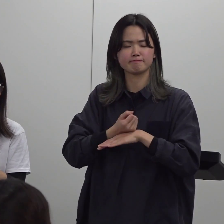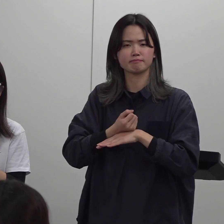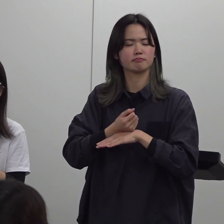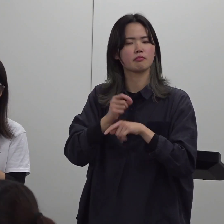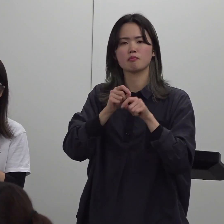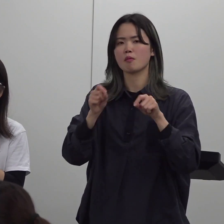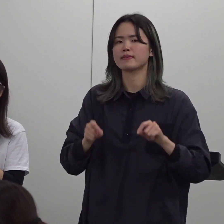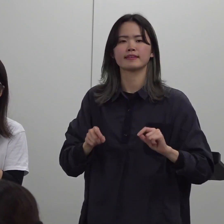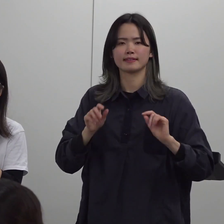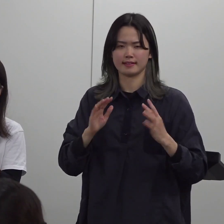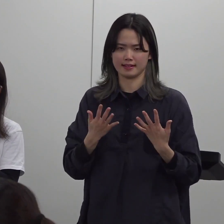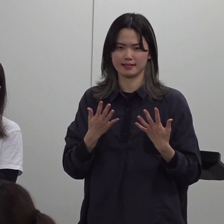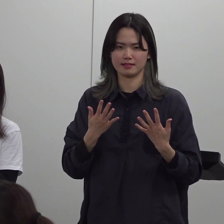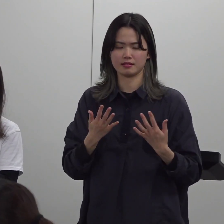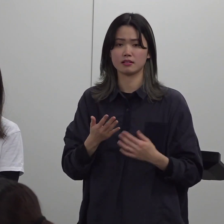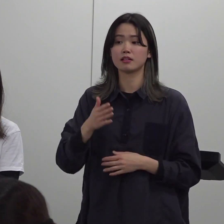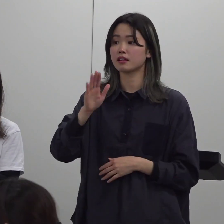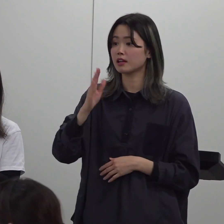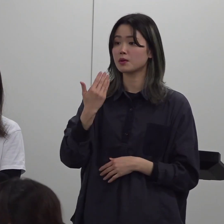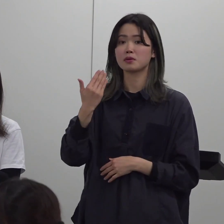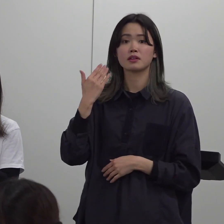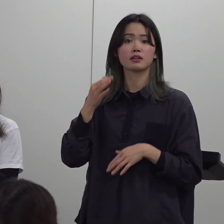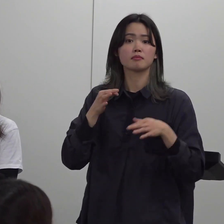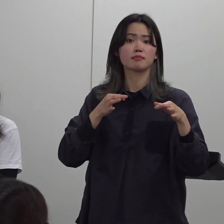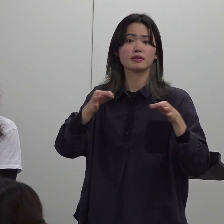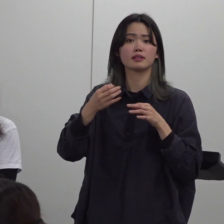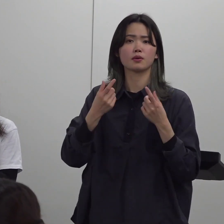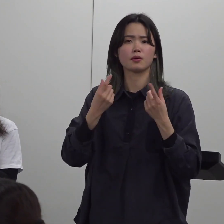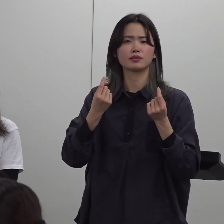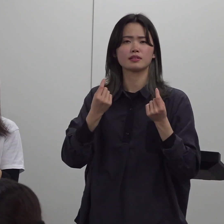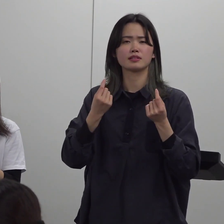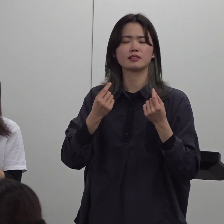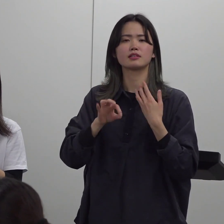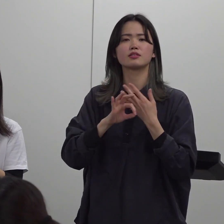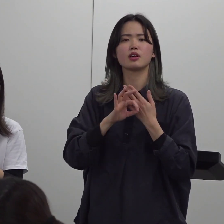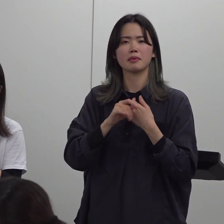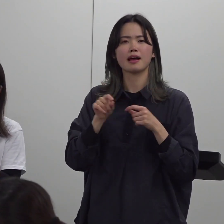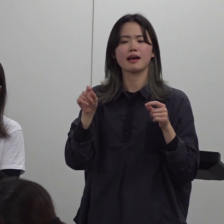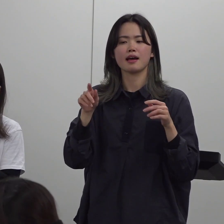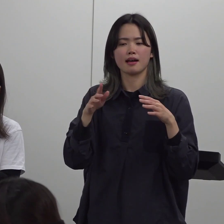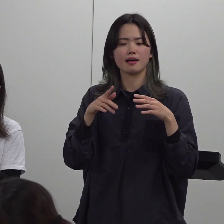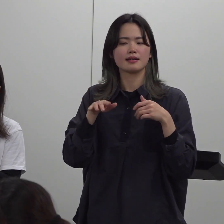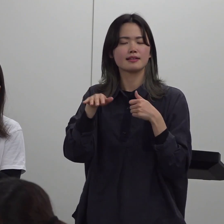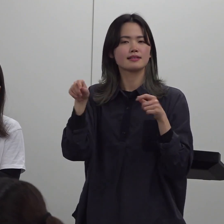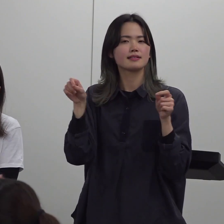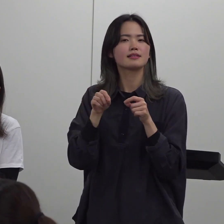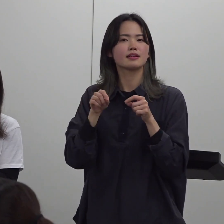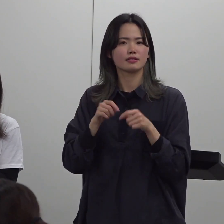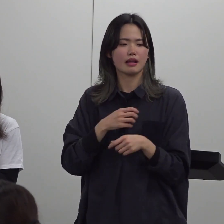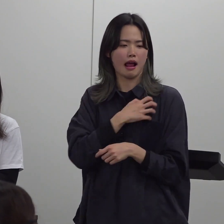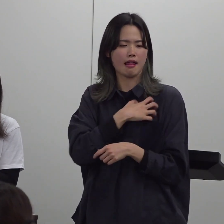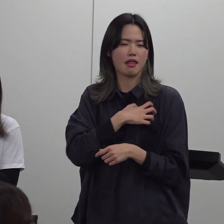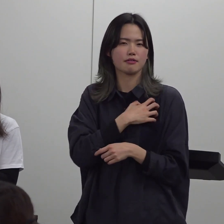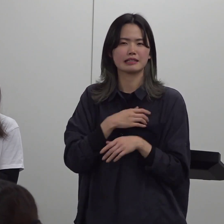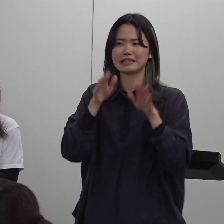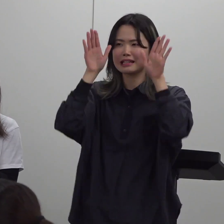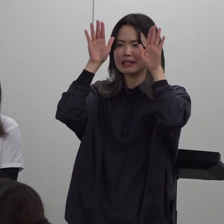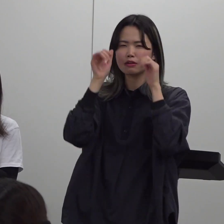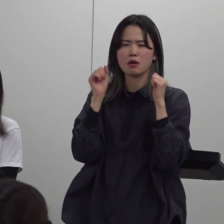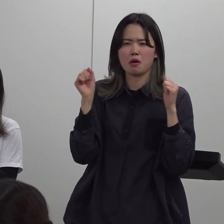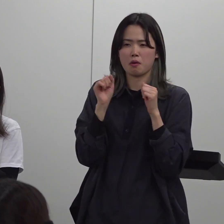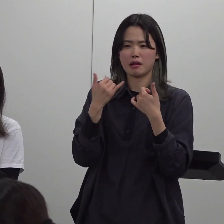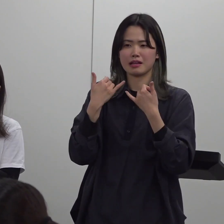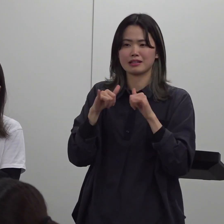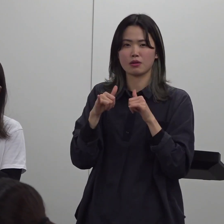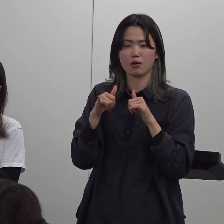ただ先ほどのお店と一緒で、近くにアレルギーの人、犬が怖い人はやっぱり無理に近づける必要はないので